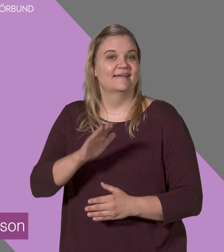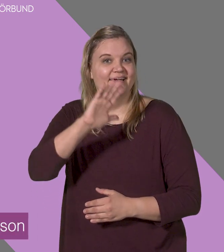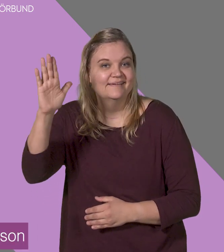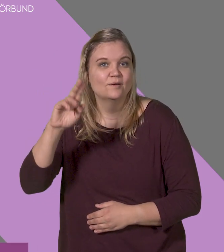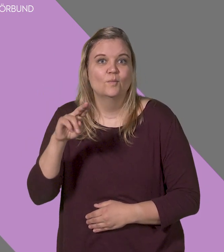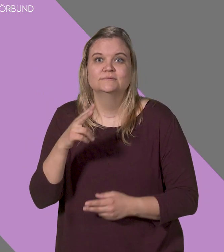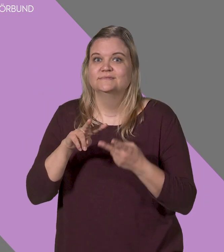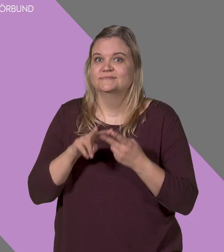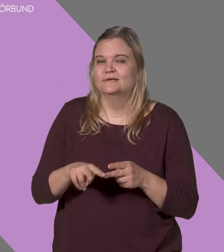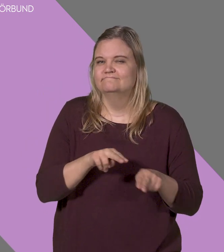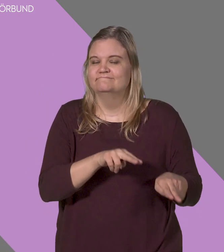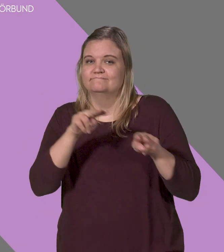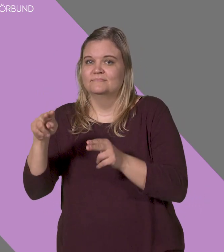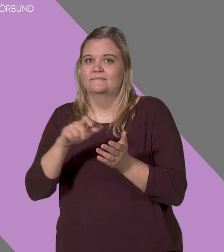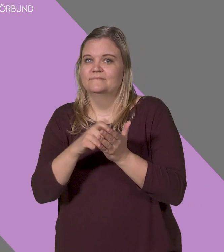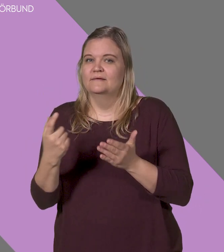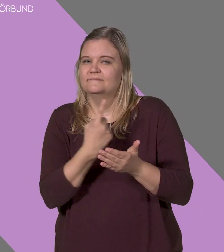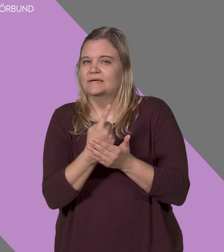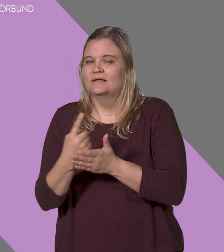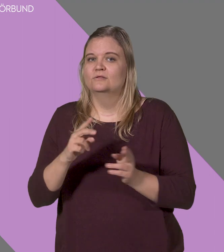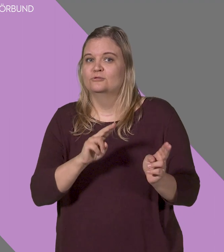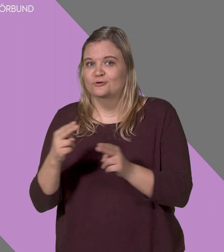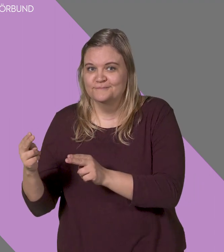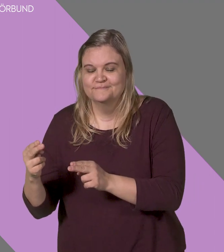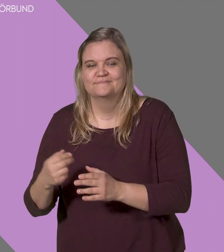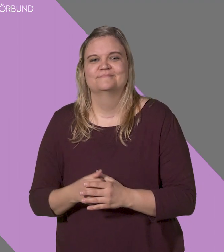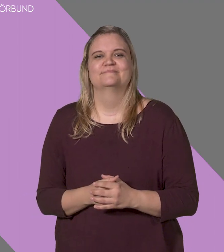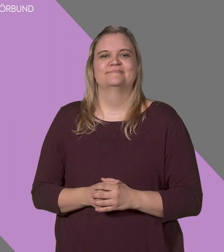Hej! Det är åter dags att ta en titt på veckans viktigaste nyheter.